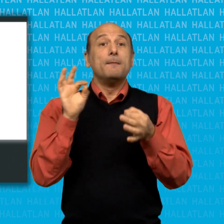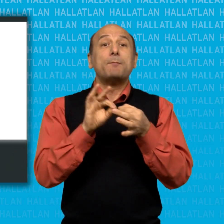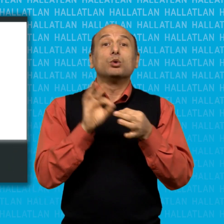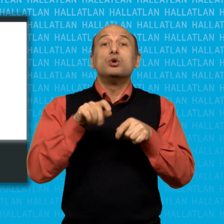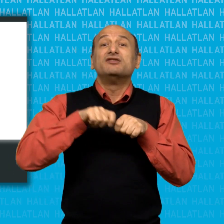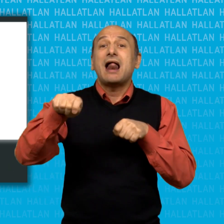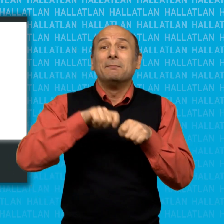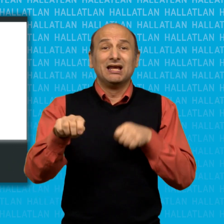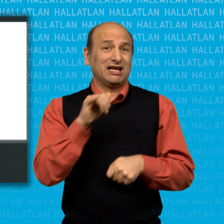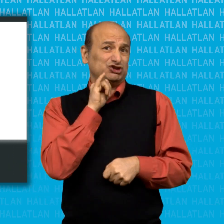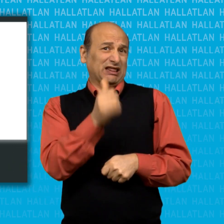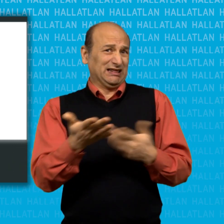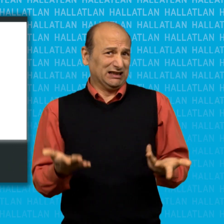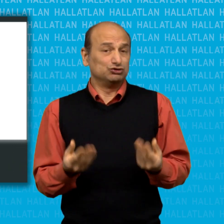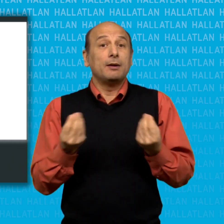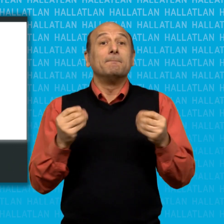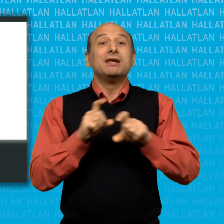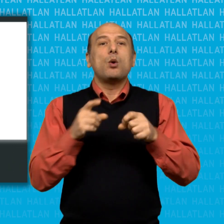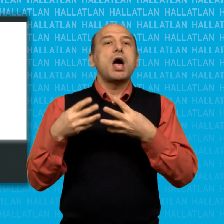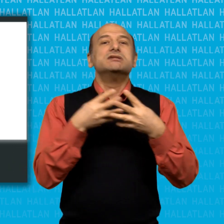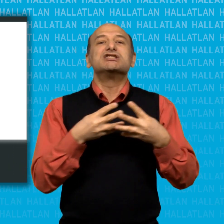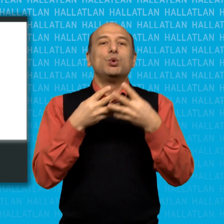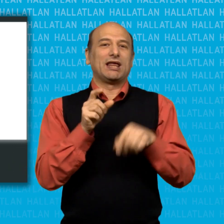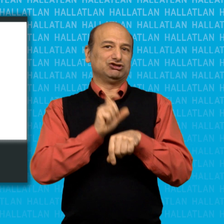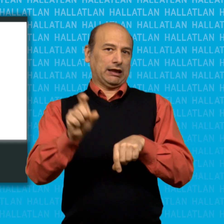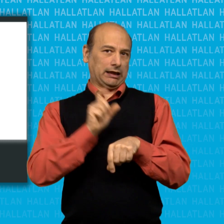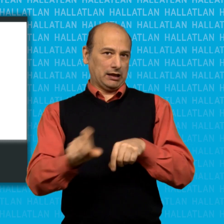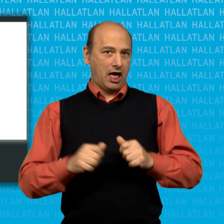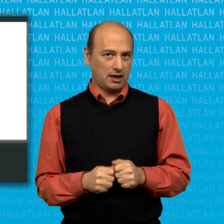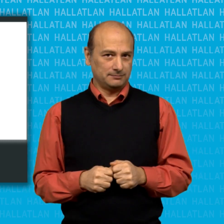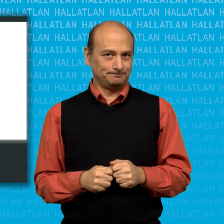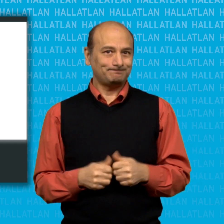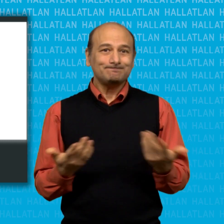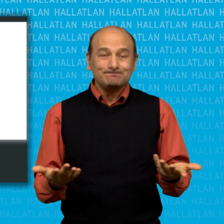Pontos felmérések azonban - épp a szűrés hiánya miatt - nem állnak rendelkezésre.